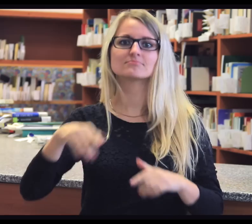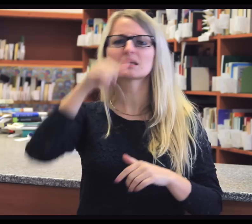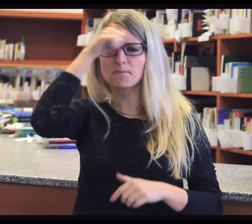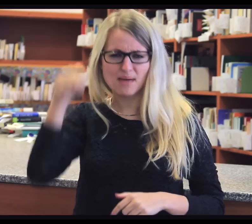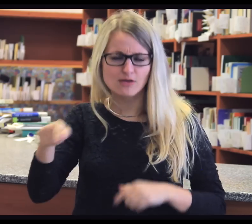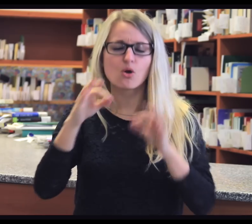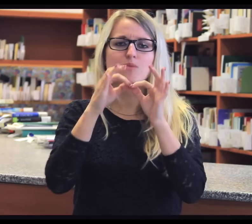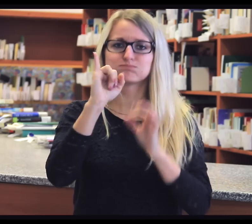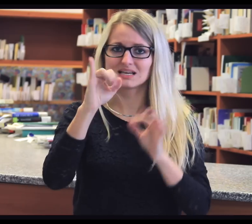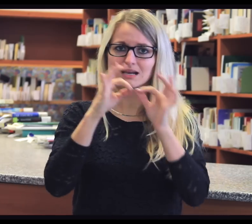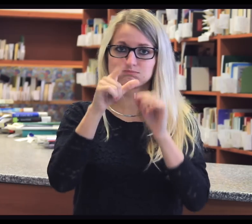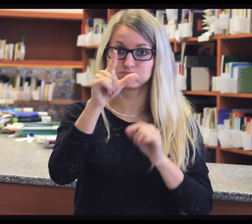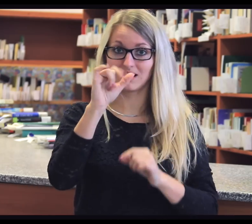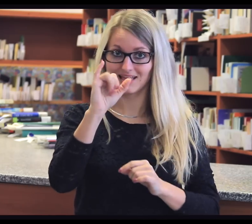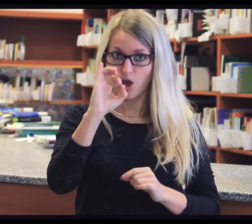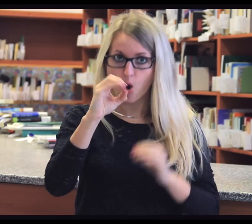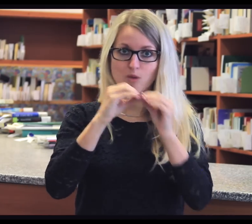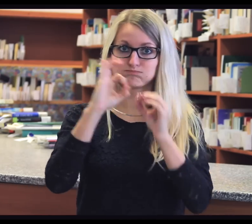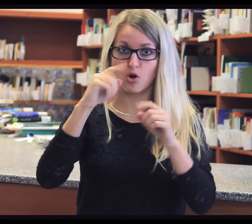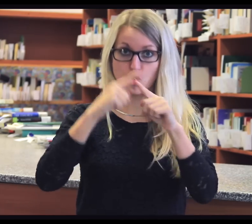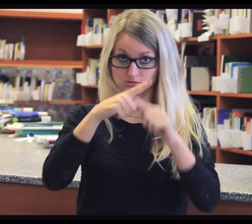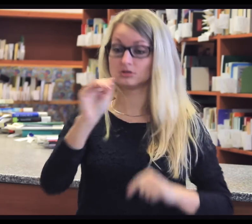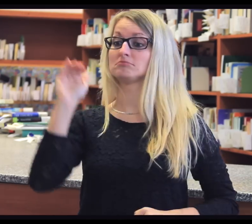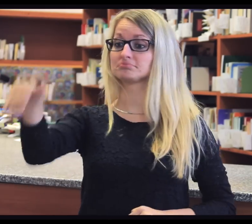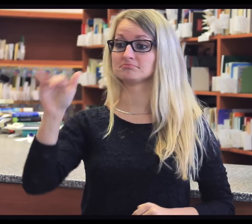BIBLIOBOXU umístěného před vchodem do knihovny.